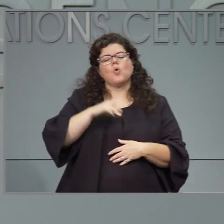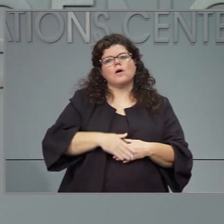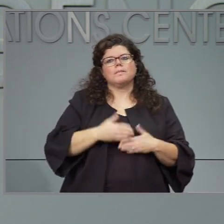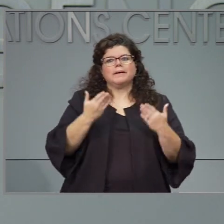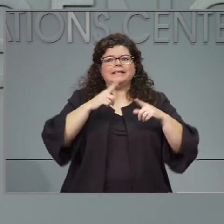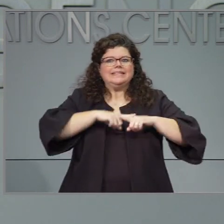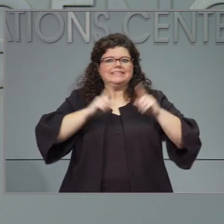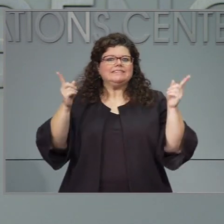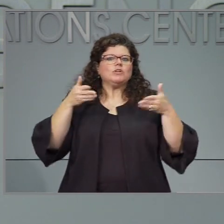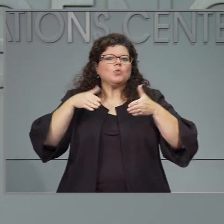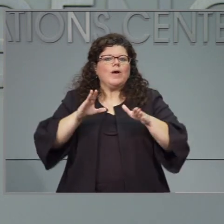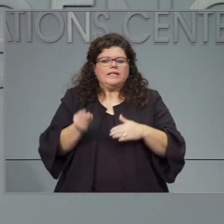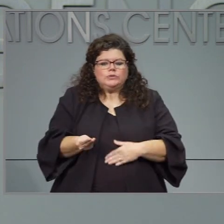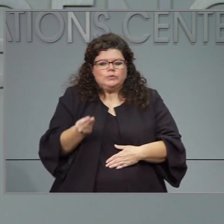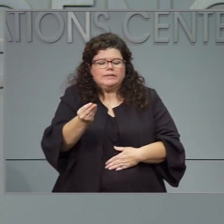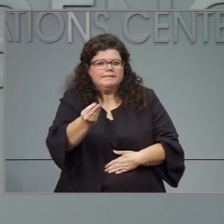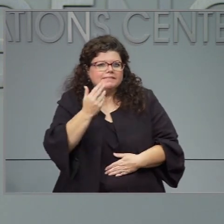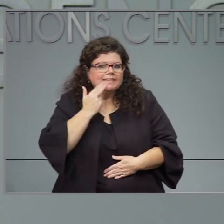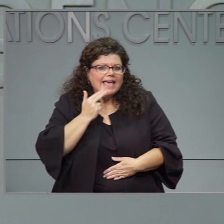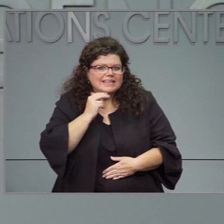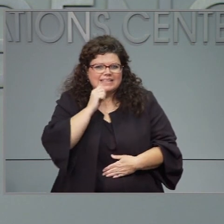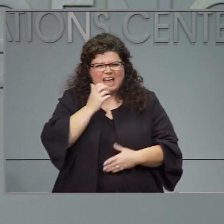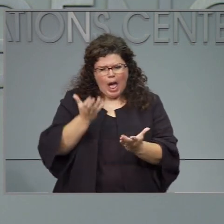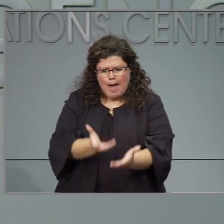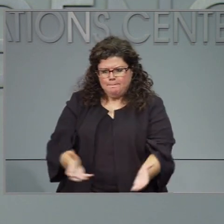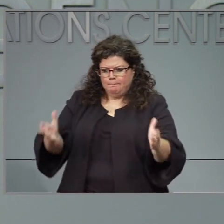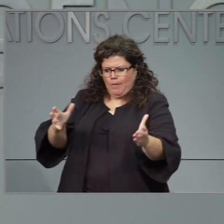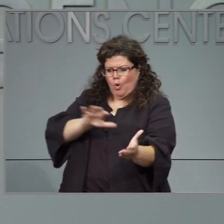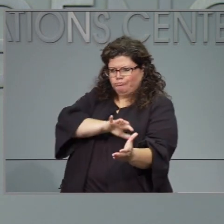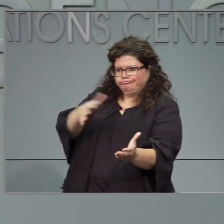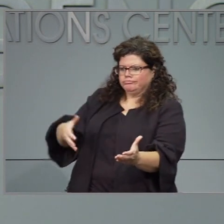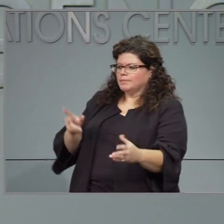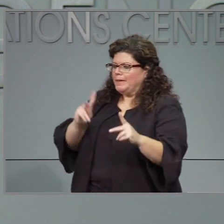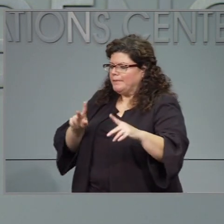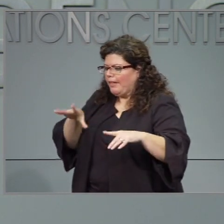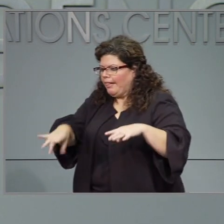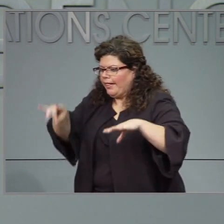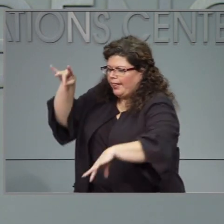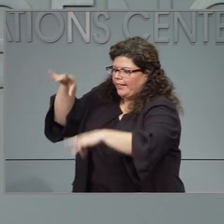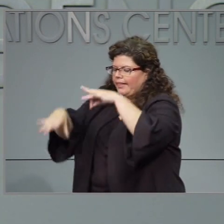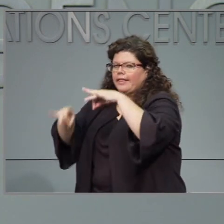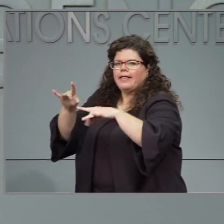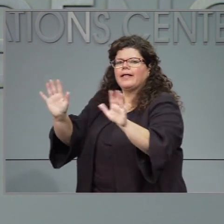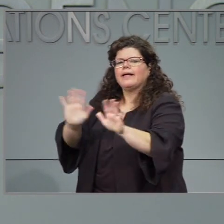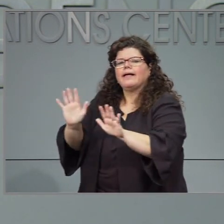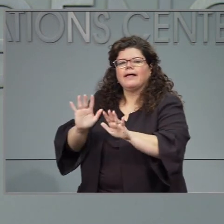colocamos en bolsitas separadas para que los niños no estén tocando el mismo tazón lleno de dulces.